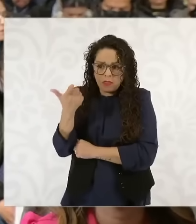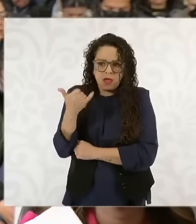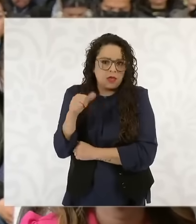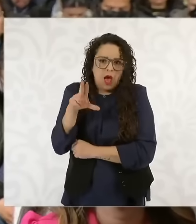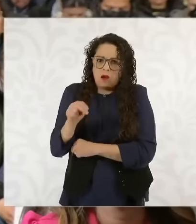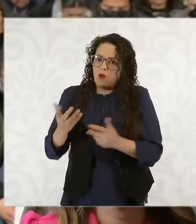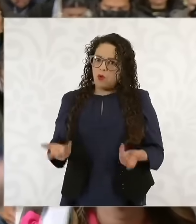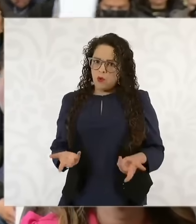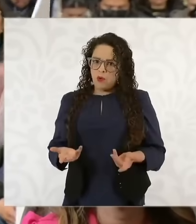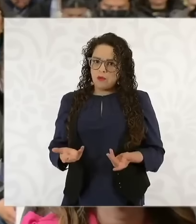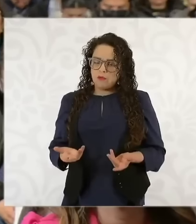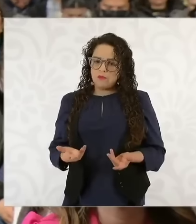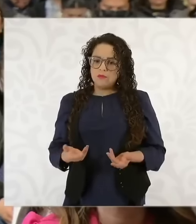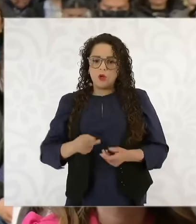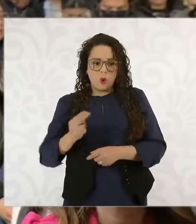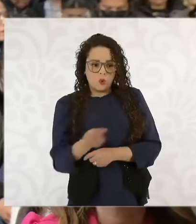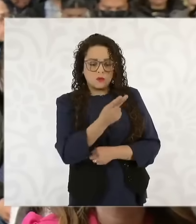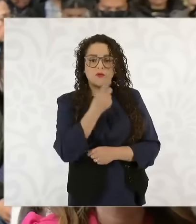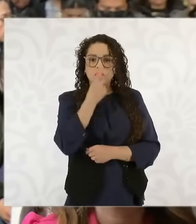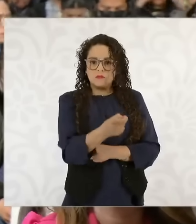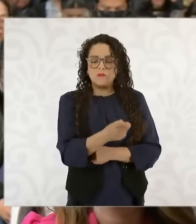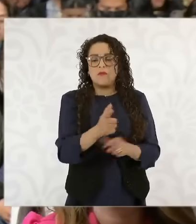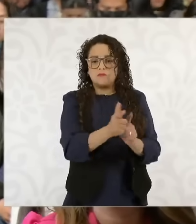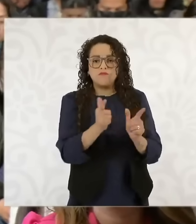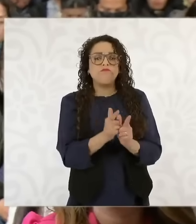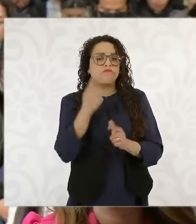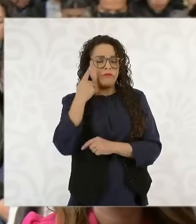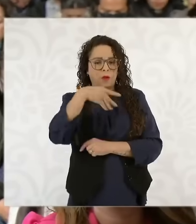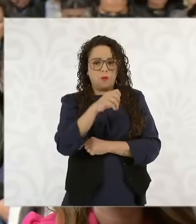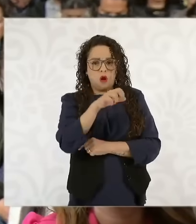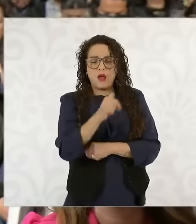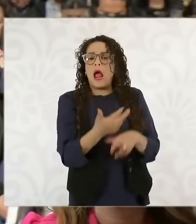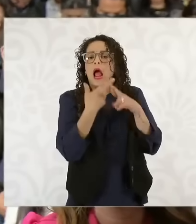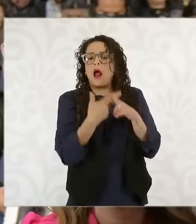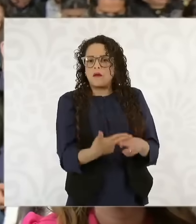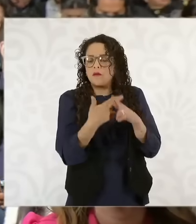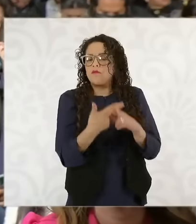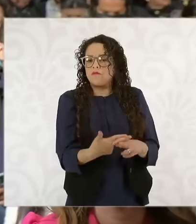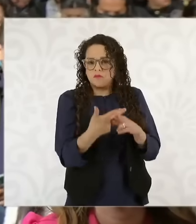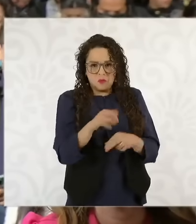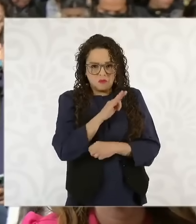Morena tiene para más administraciones. ¿En cuánto cuántas administraciones más tendría